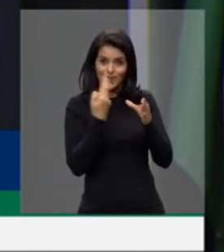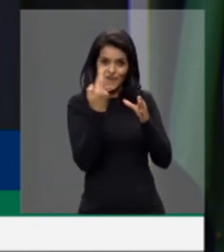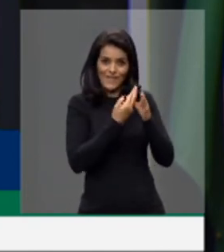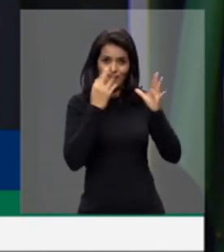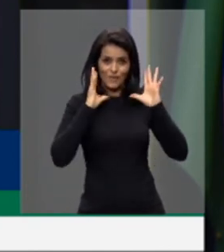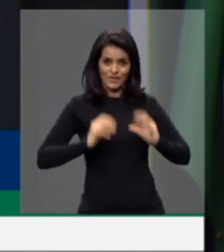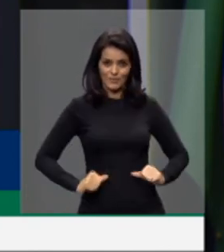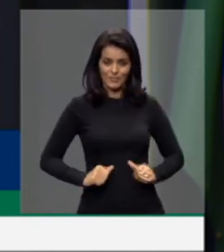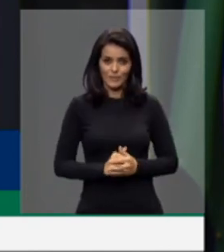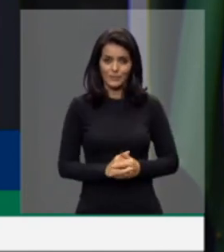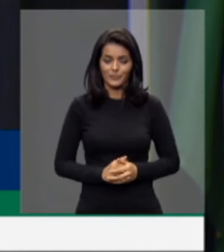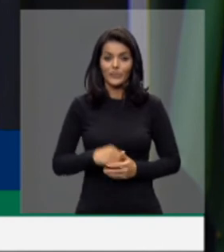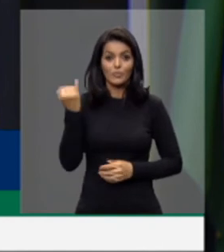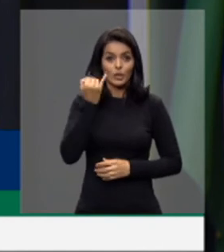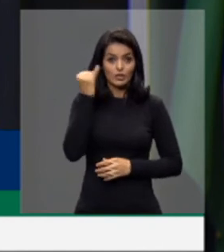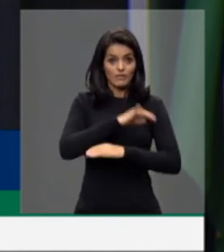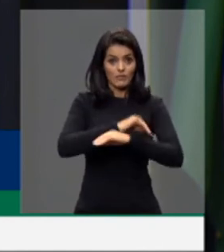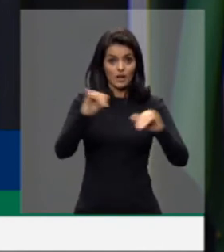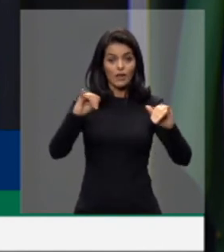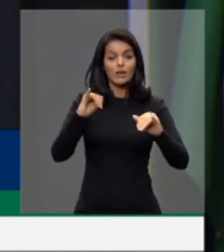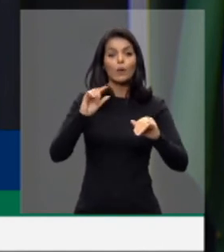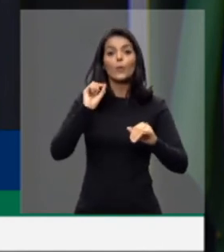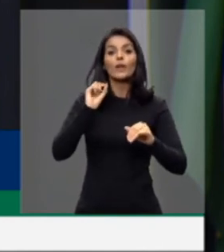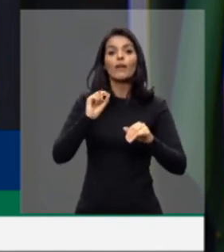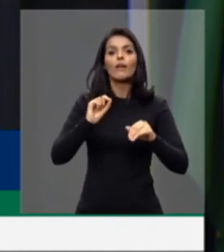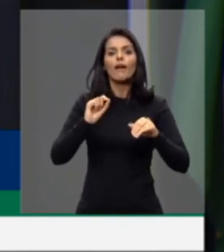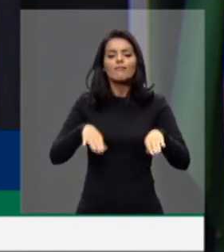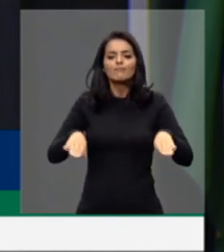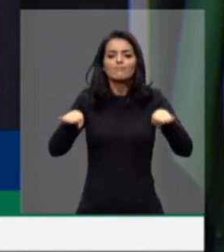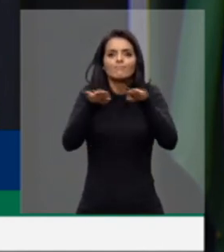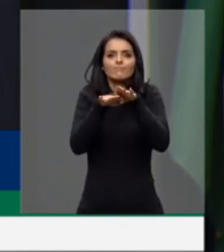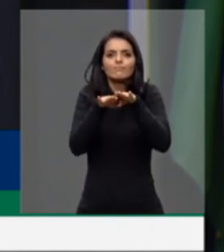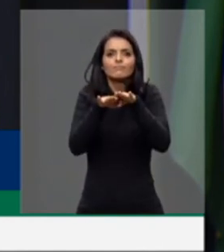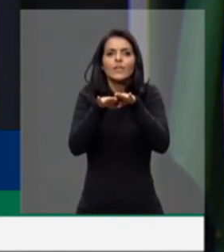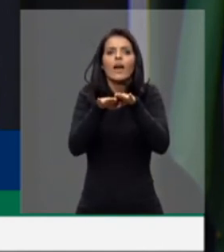CONTINUIDADE DO CRESCIMENTO DA PARTICIPAÇÃO DESSAS FONTES